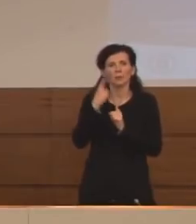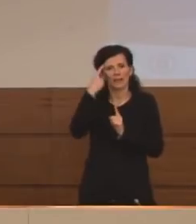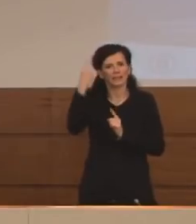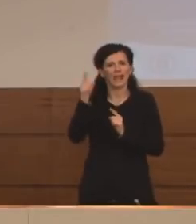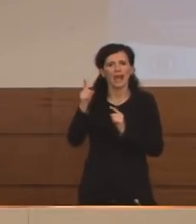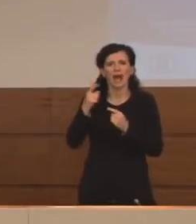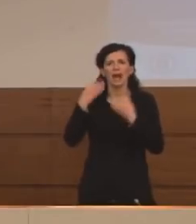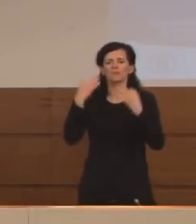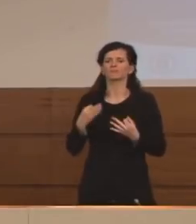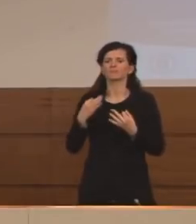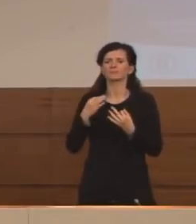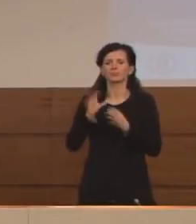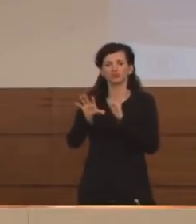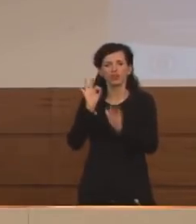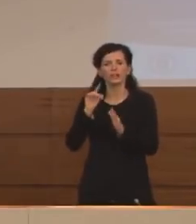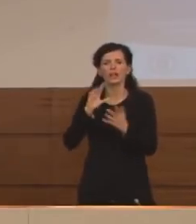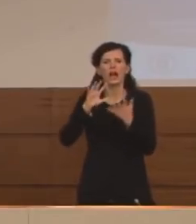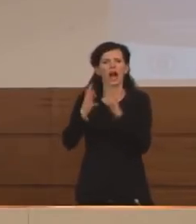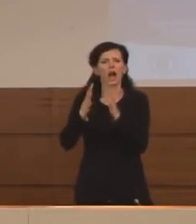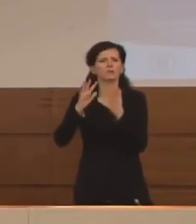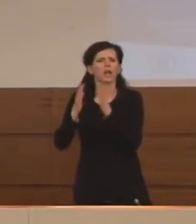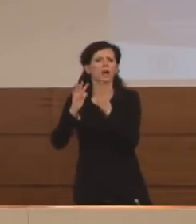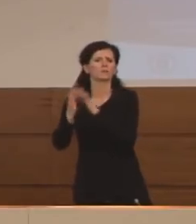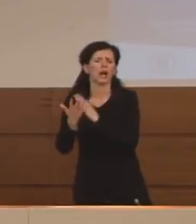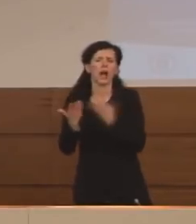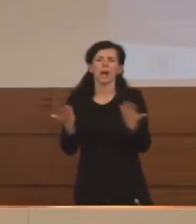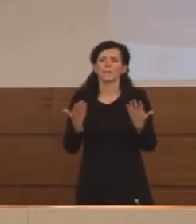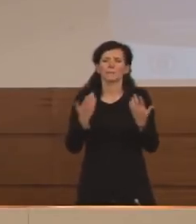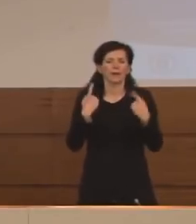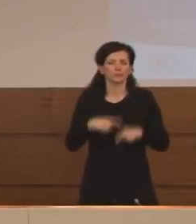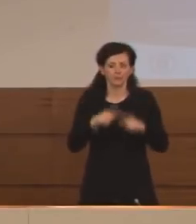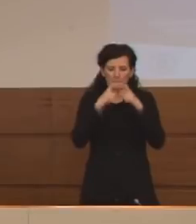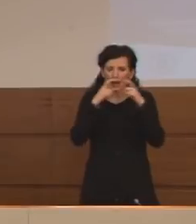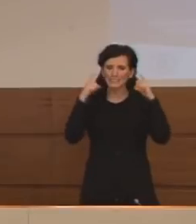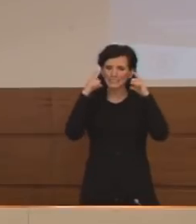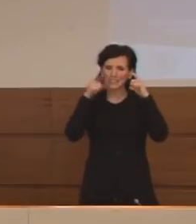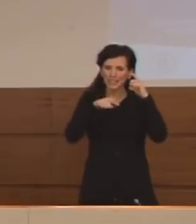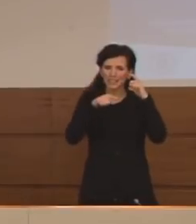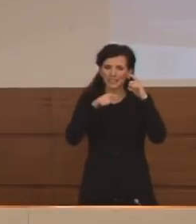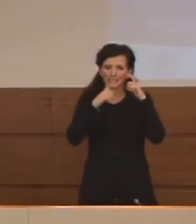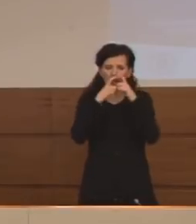Perché? Perché intanto quando parliamo di mascherine parliamo di un'ampia gamma di barriere fisiche.